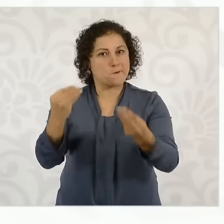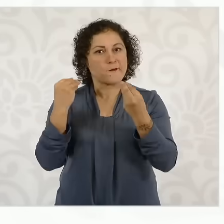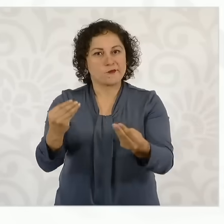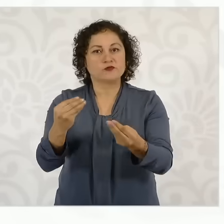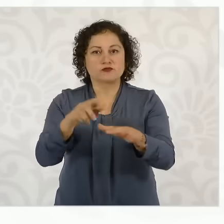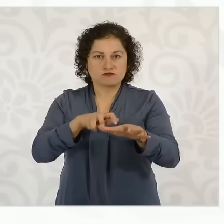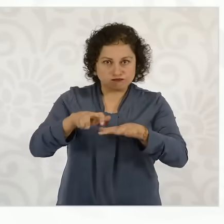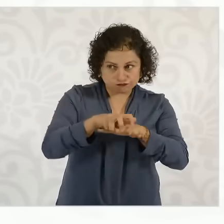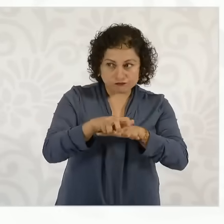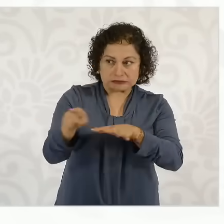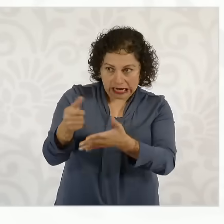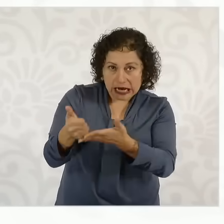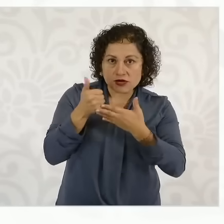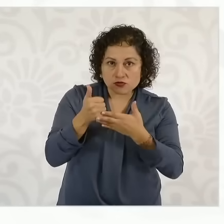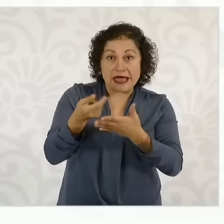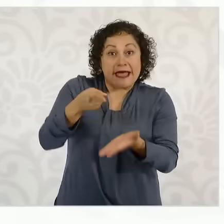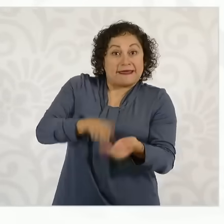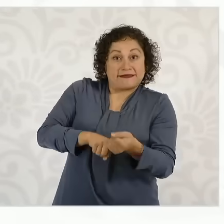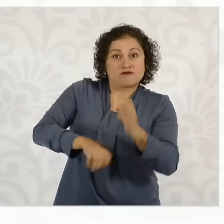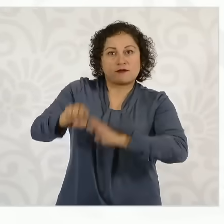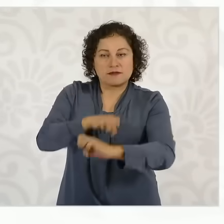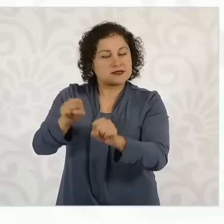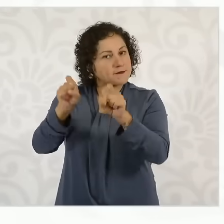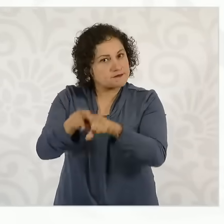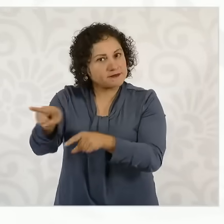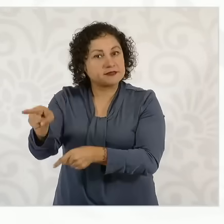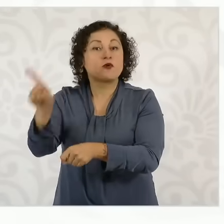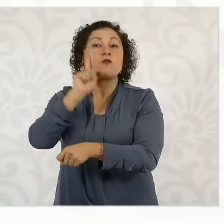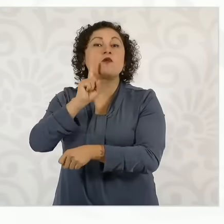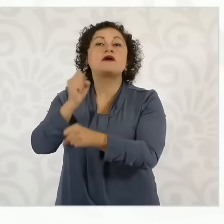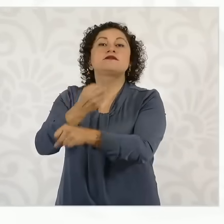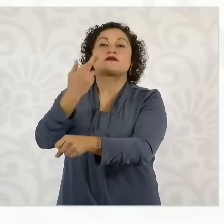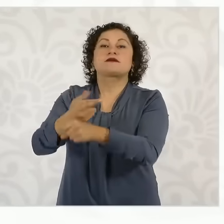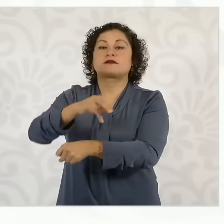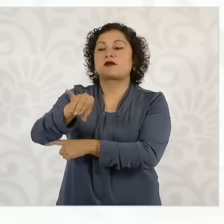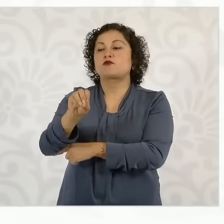sino para todas las empresas. La secretaria Josefina nos ayuda a través de sus redes sociales,